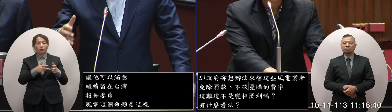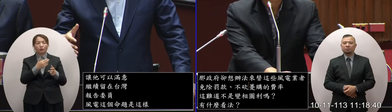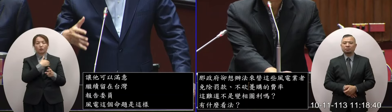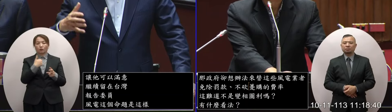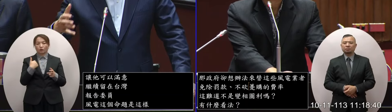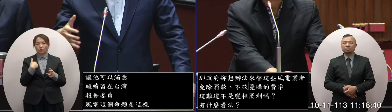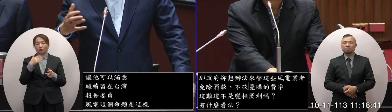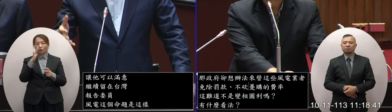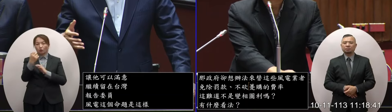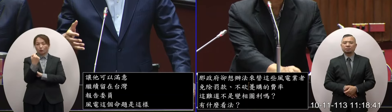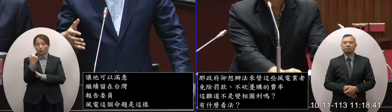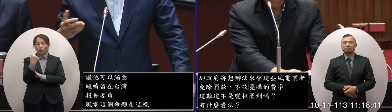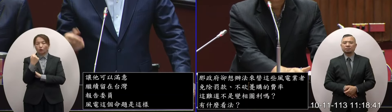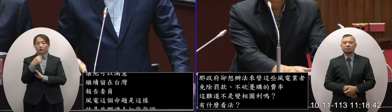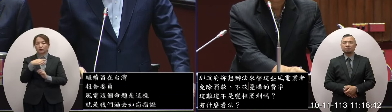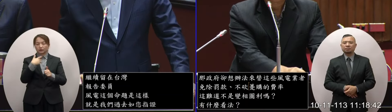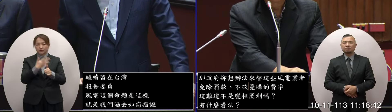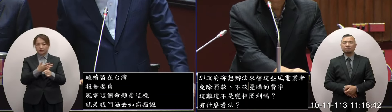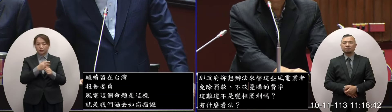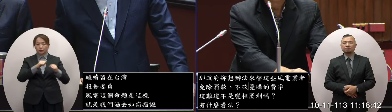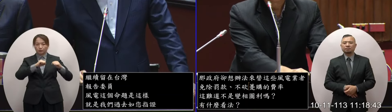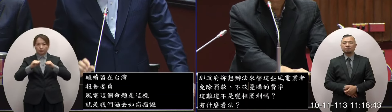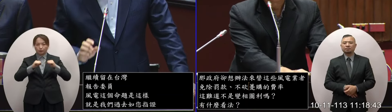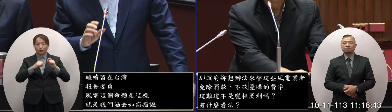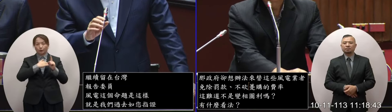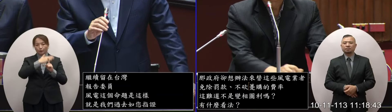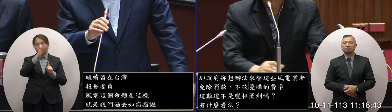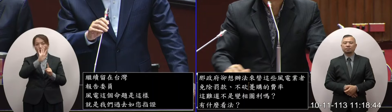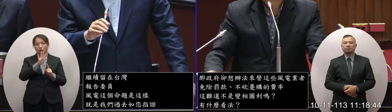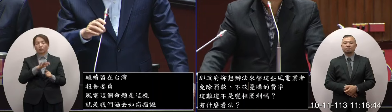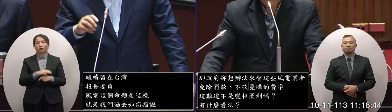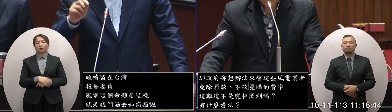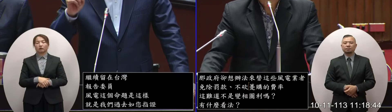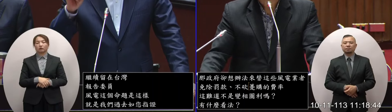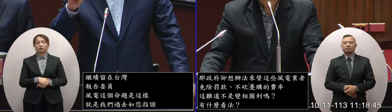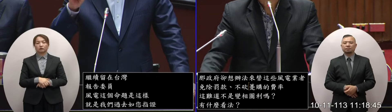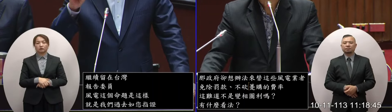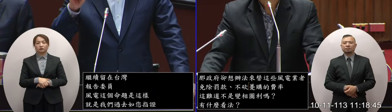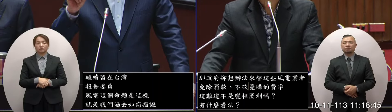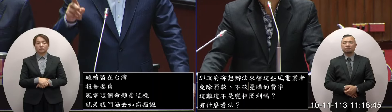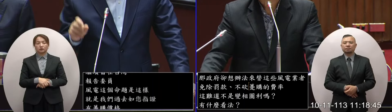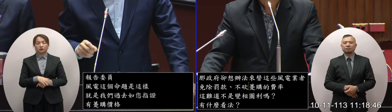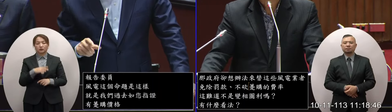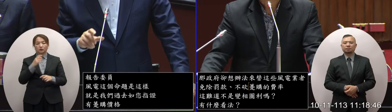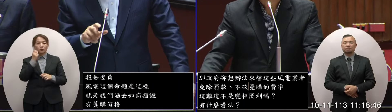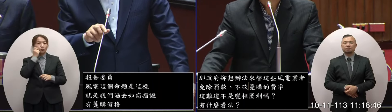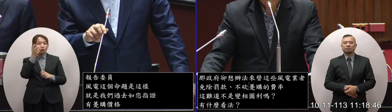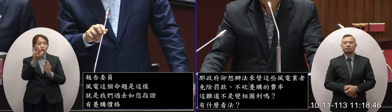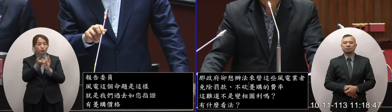能夠努力的 讓他有競爭力 但是我們在 兩個月前